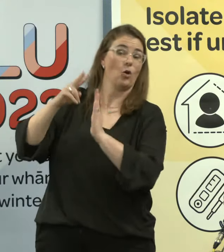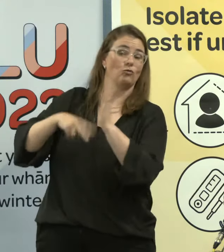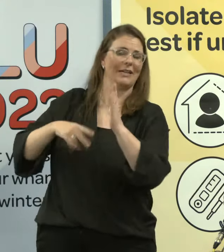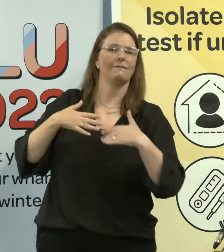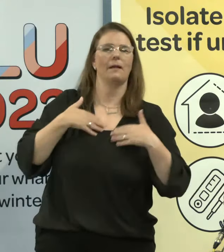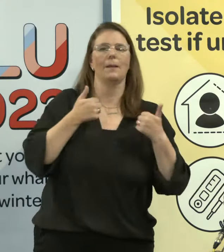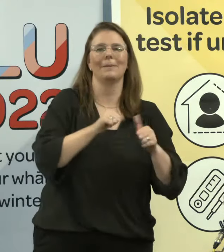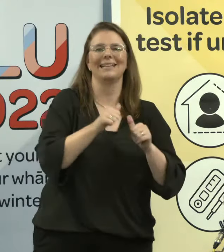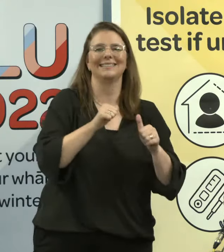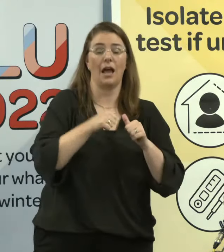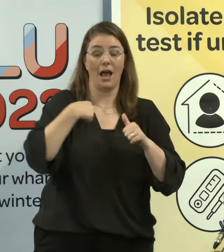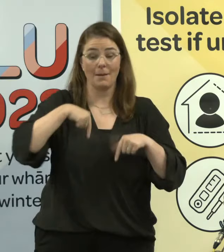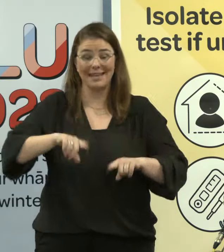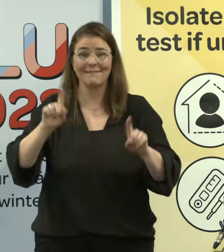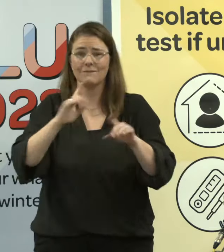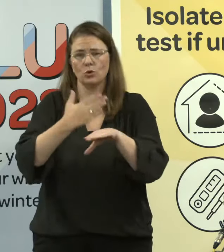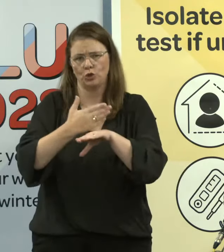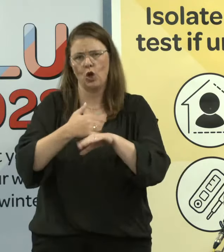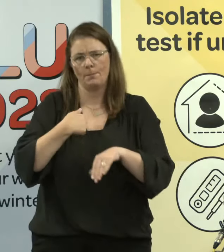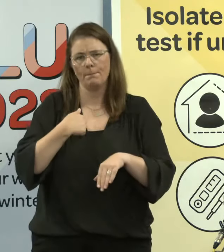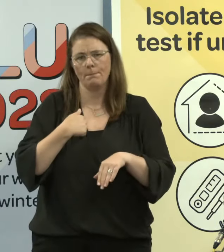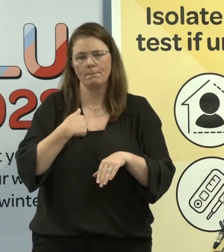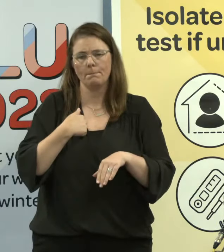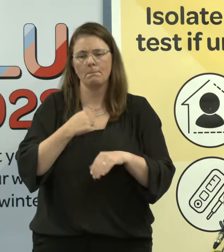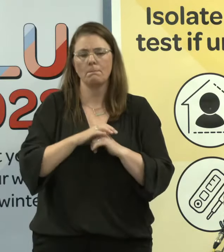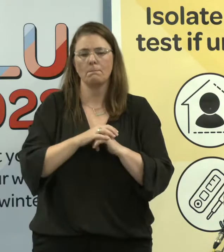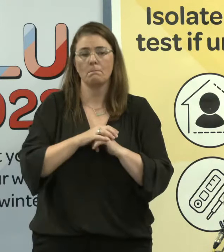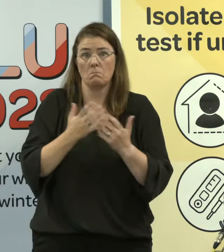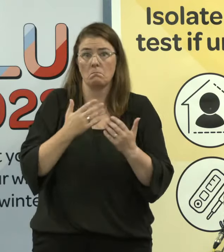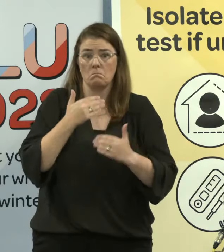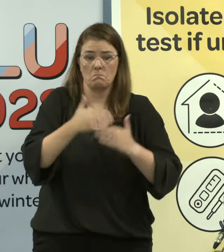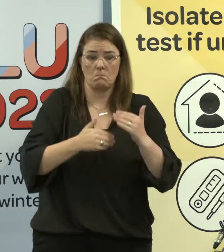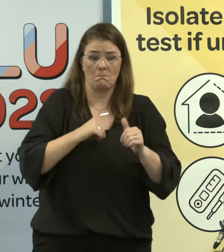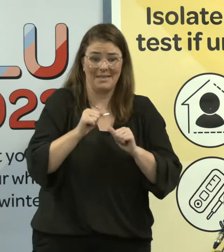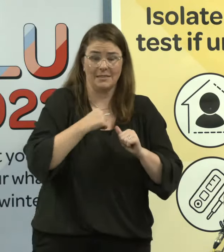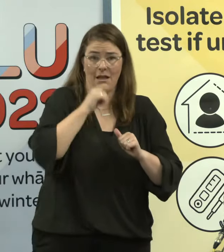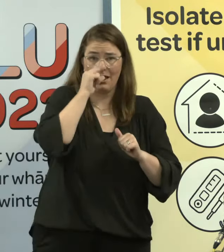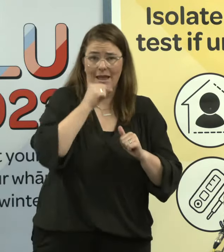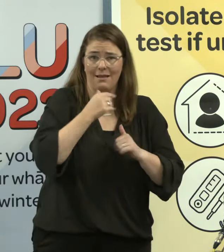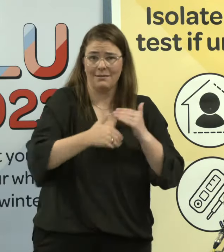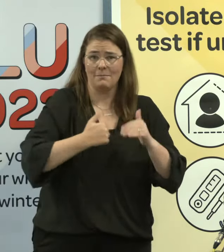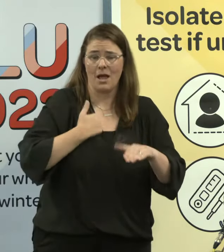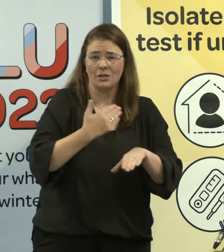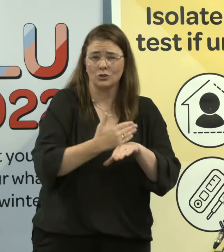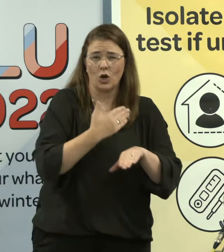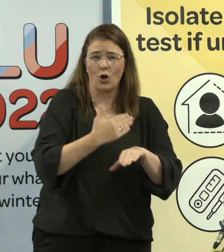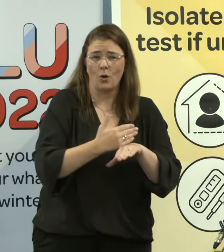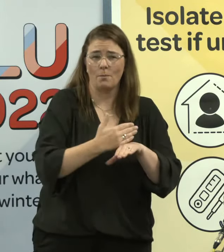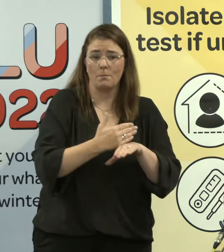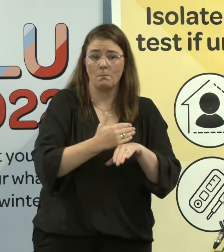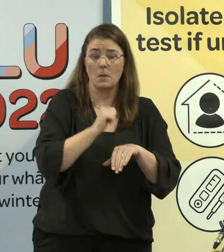whakahenga ona makawe. Titiro, kaore au i te tino uru ki nga